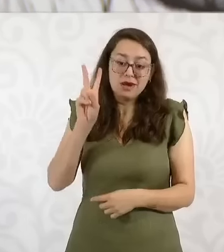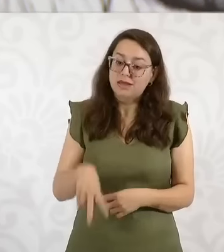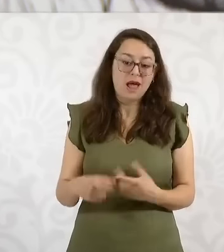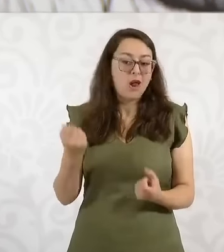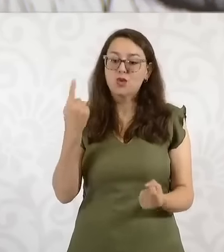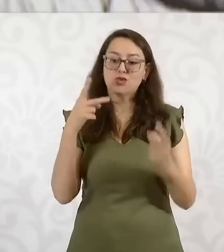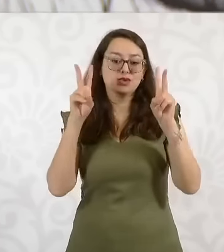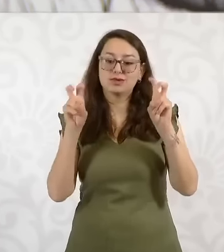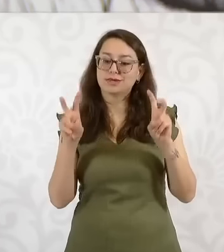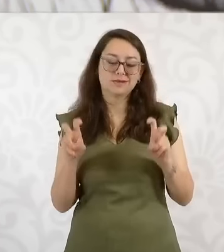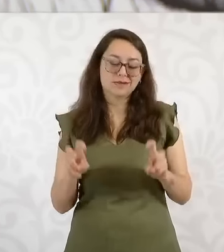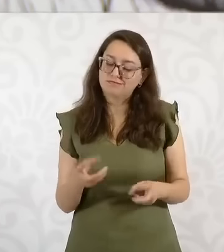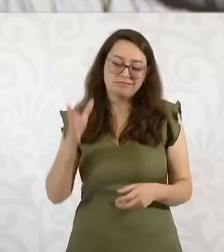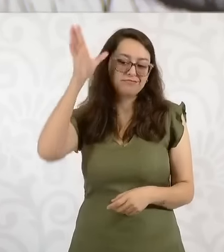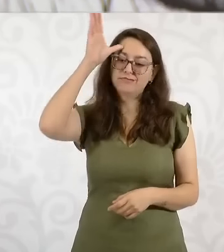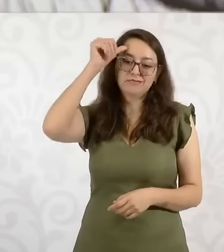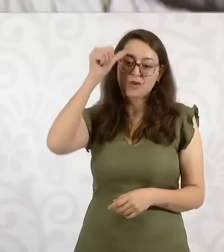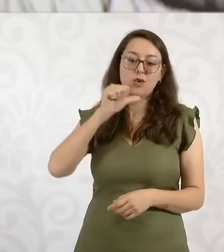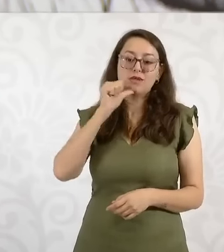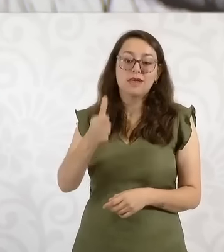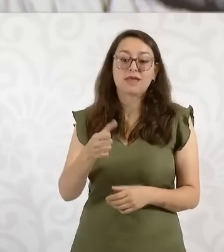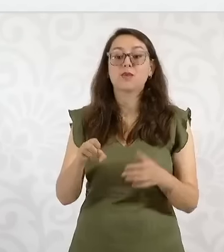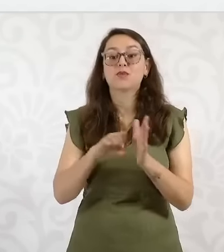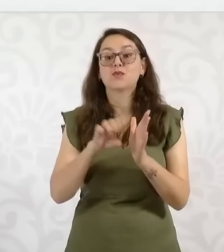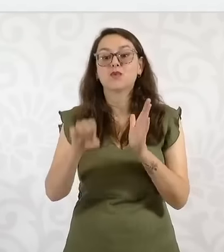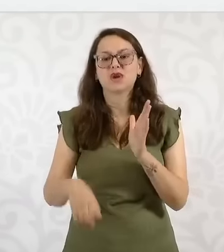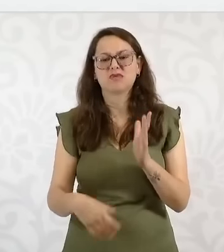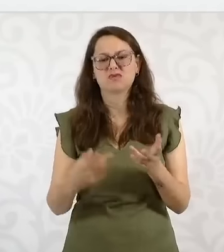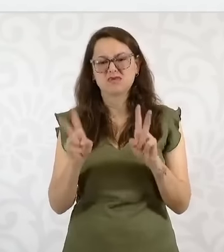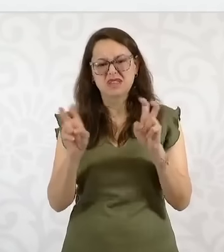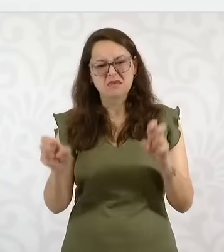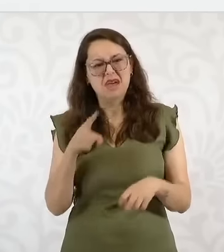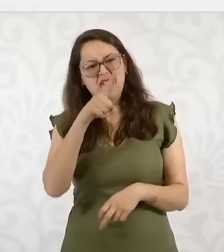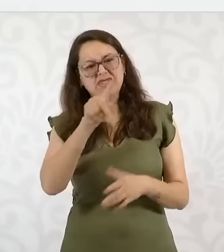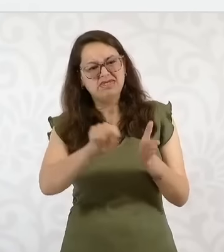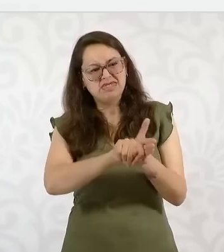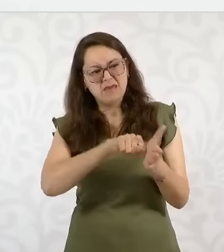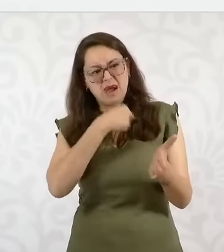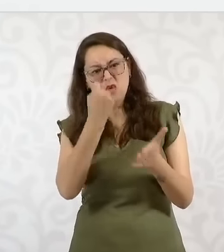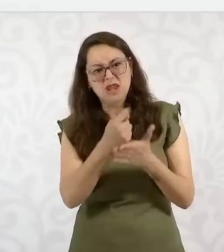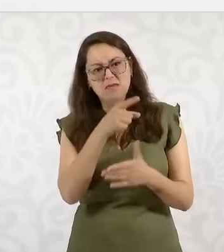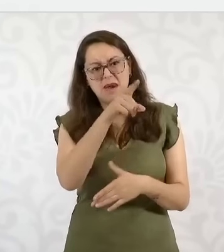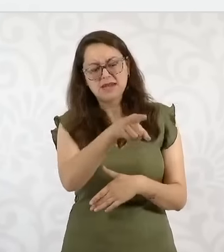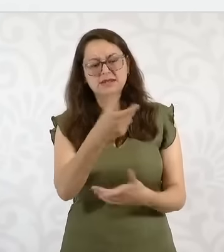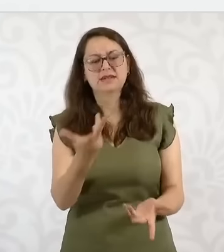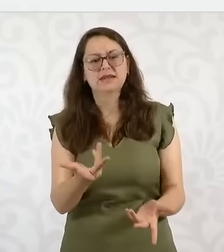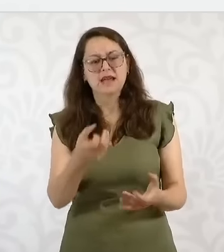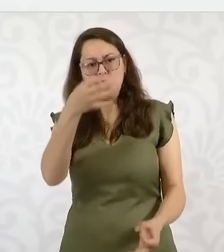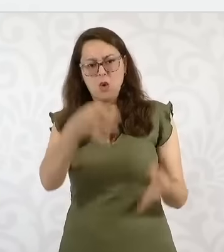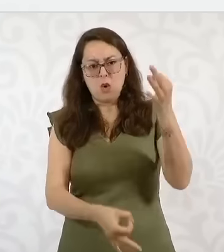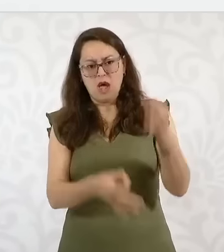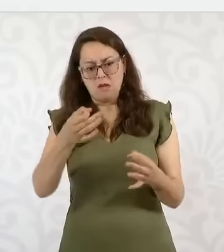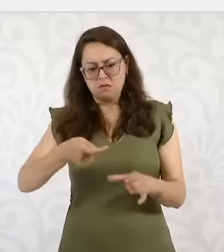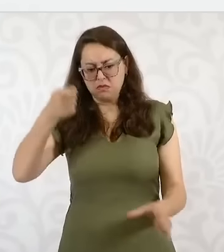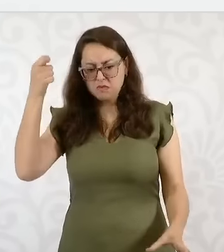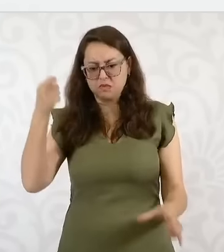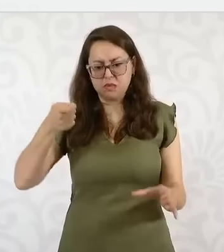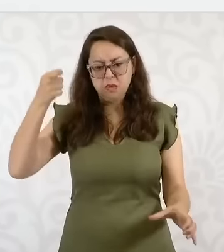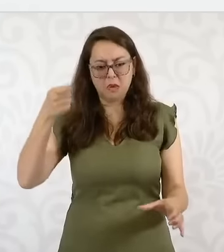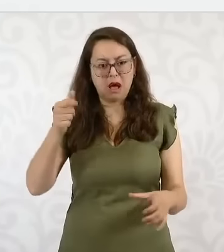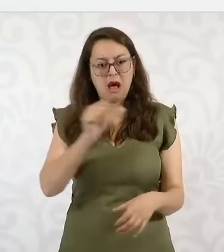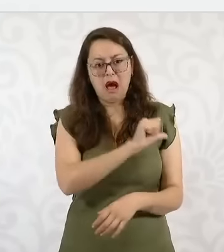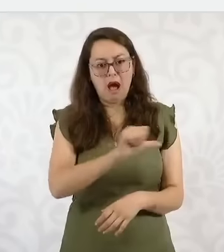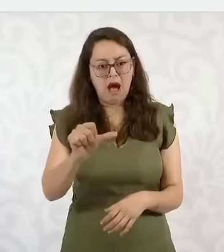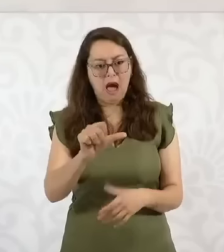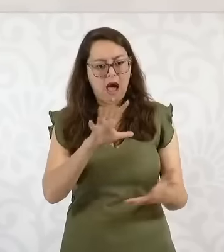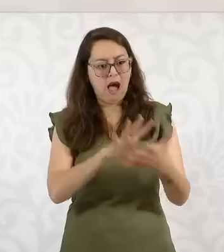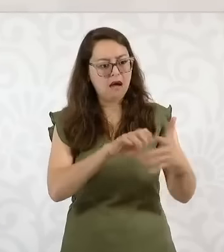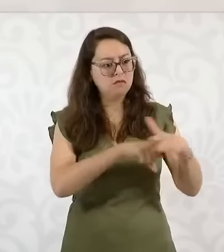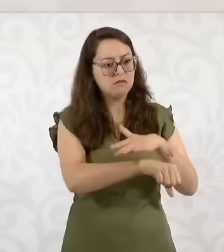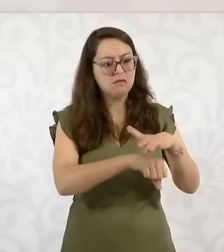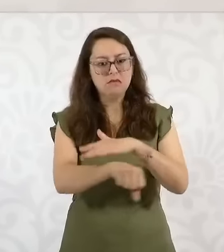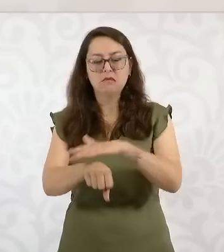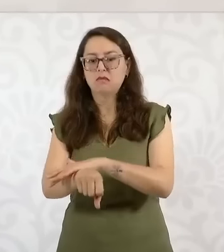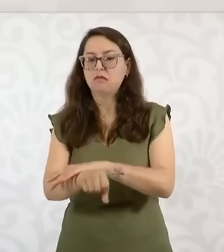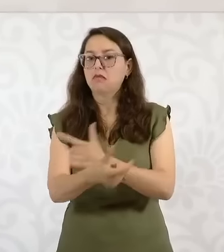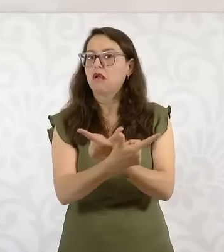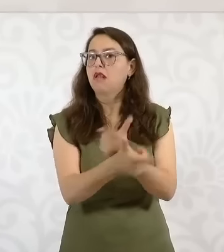que ver incluso con la resolución de un juez en Tamaulipas cuando libera a eh presuntos culpables